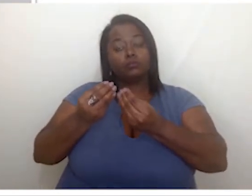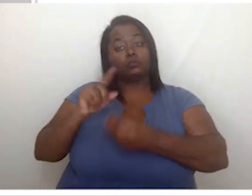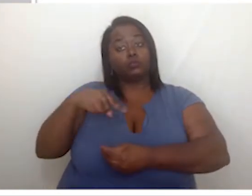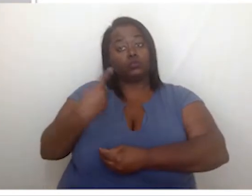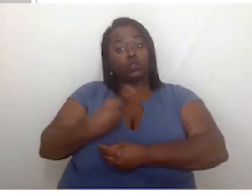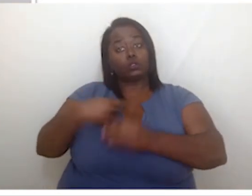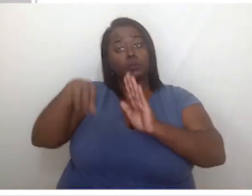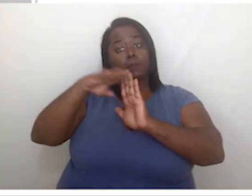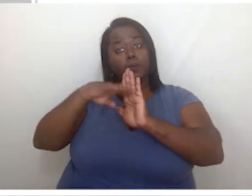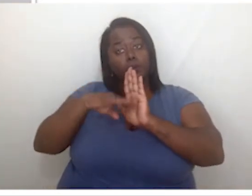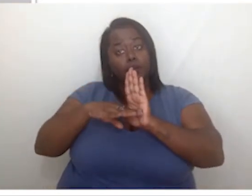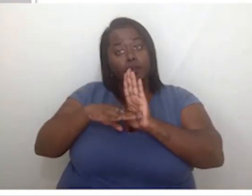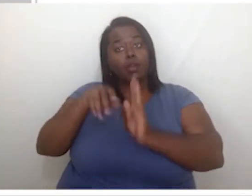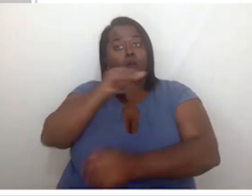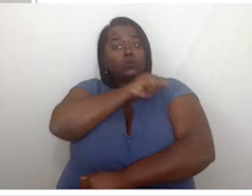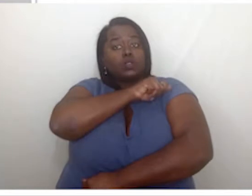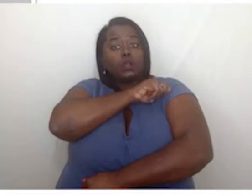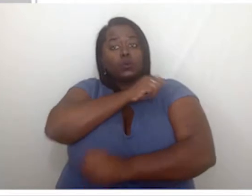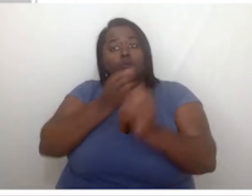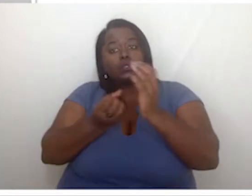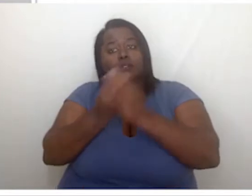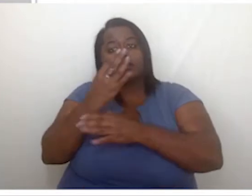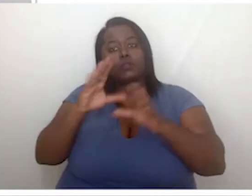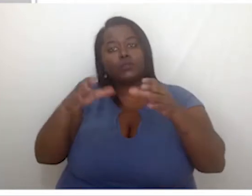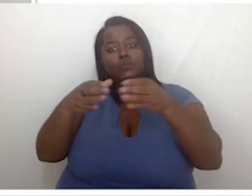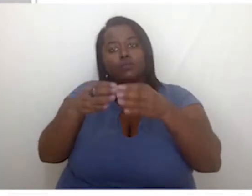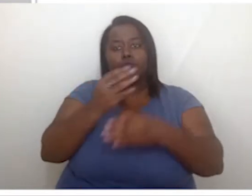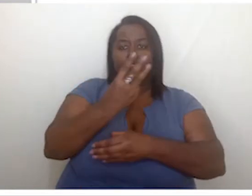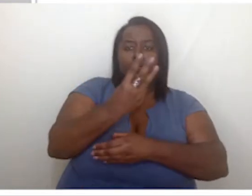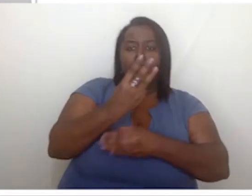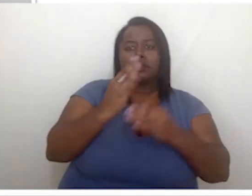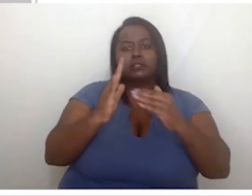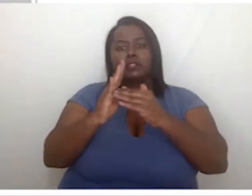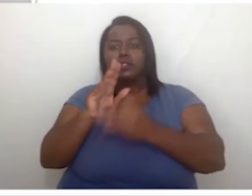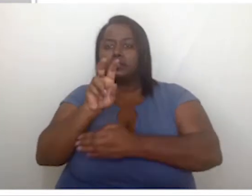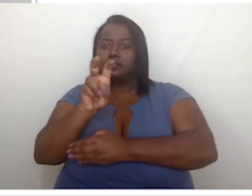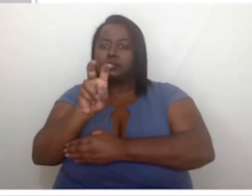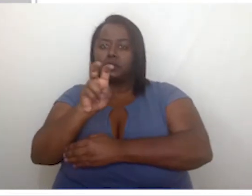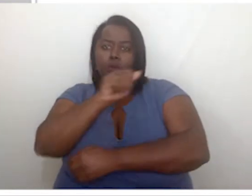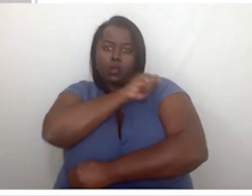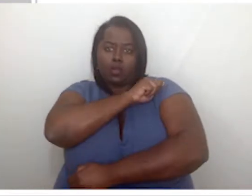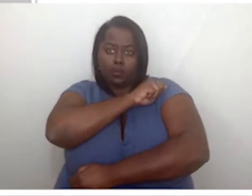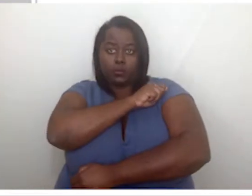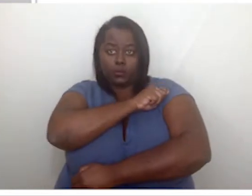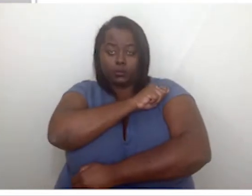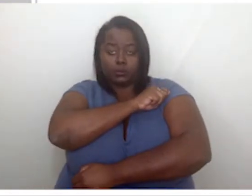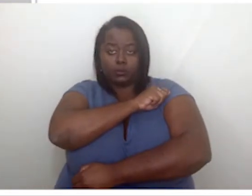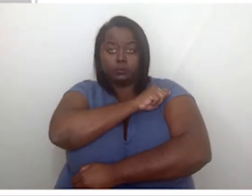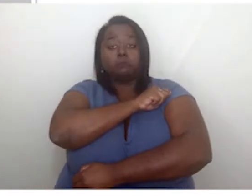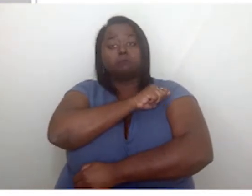nosotros tenemos de tres a cinco estudiantes que forman grupos de pares,